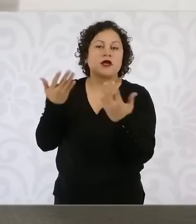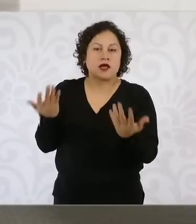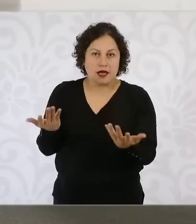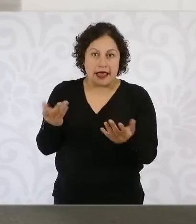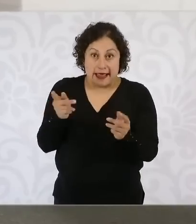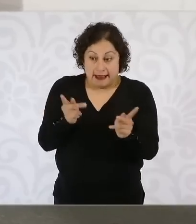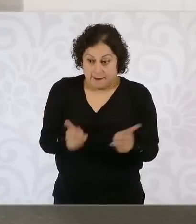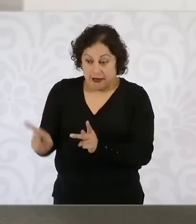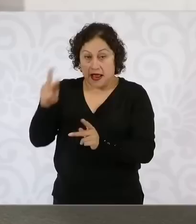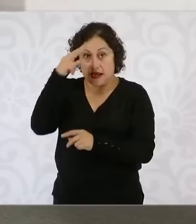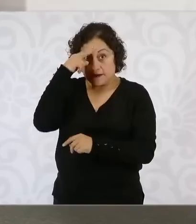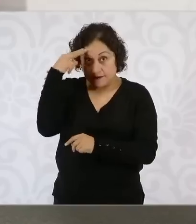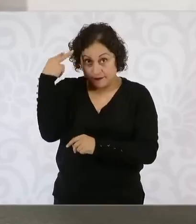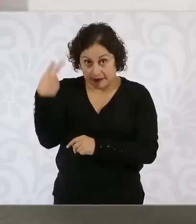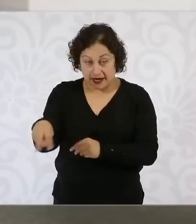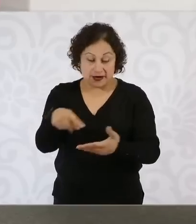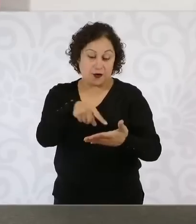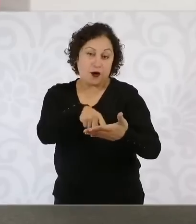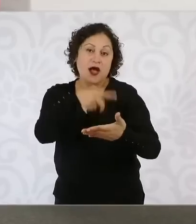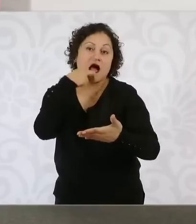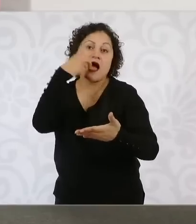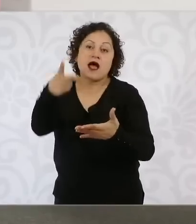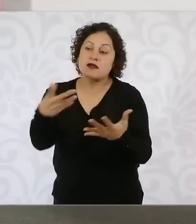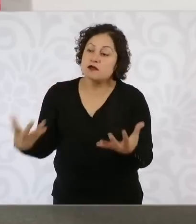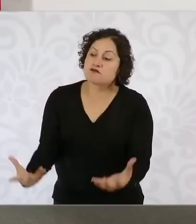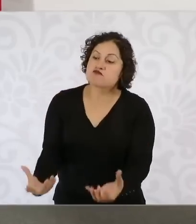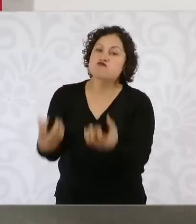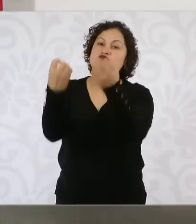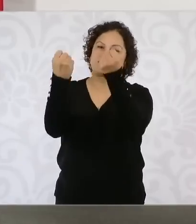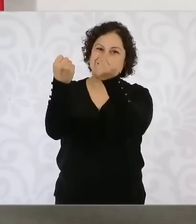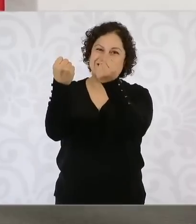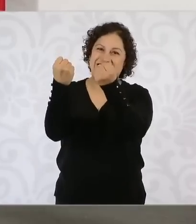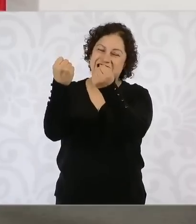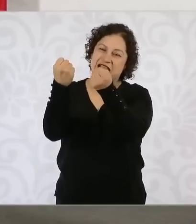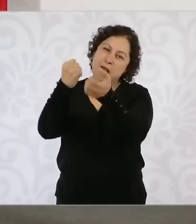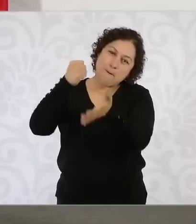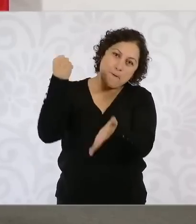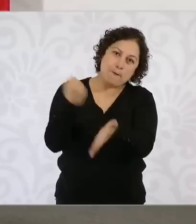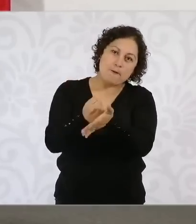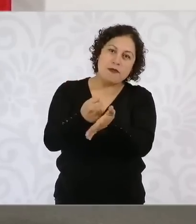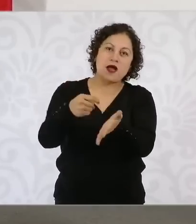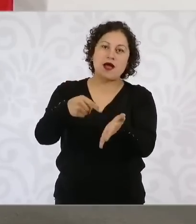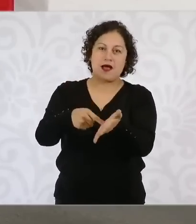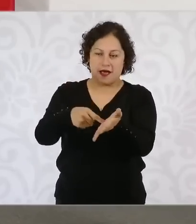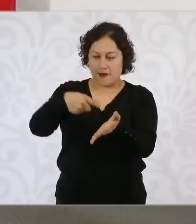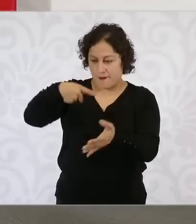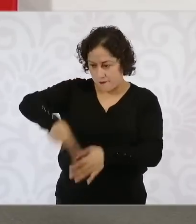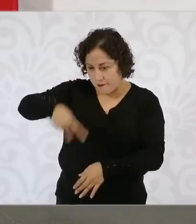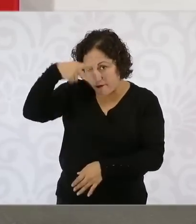México lo anunciamos el mismo día que hicimos el plan México vamos a tener una reunión el